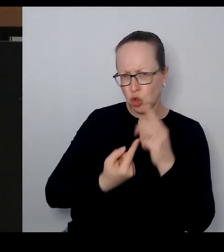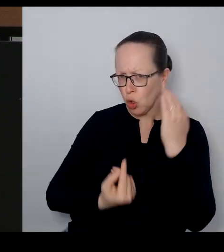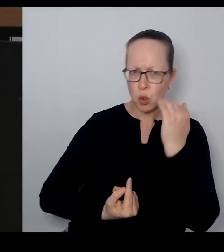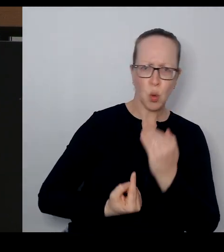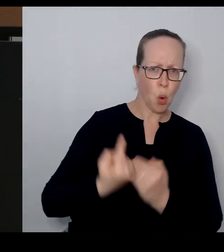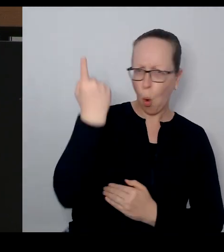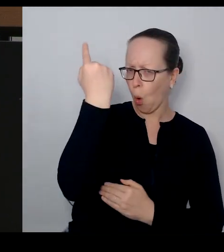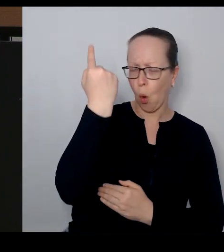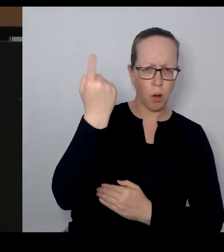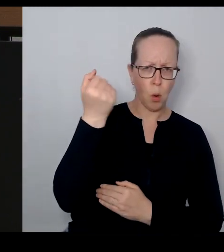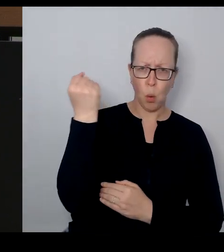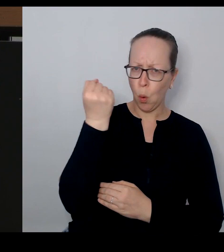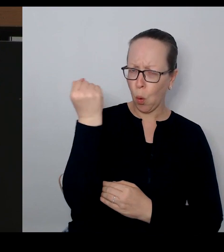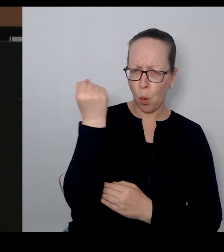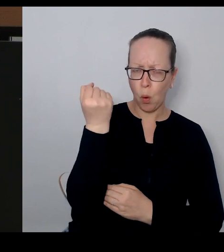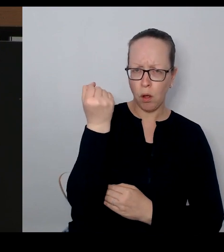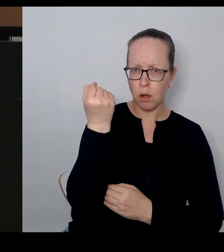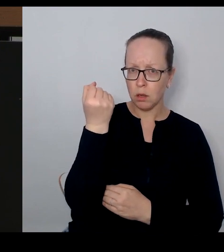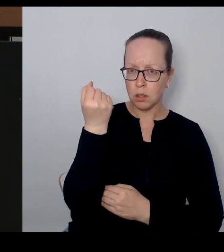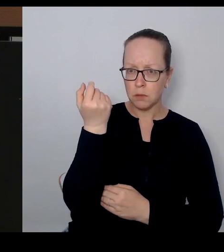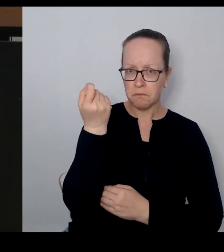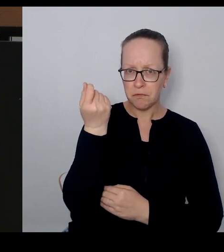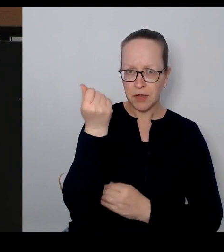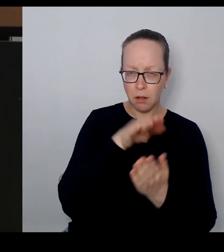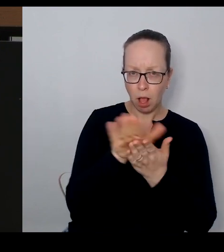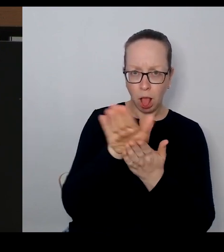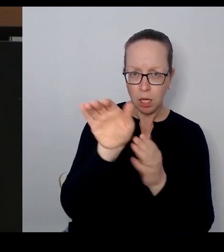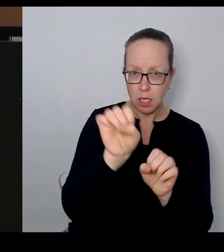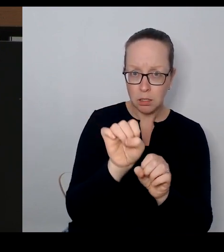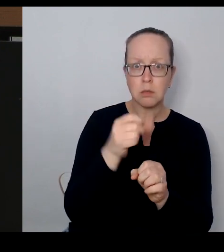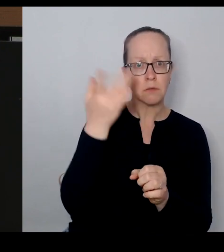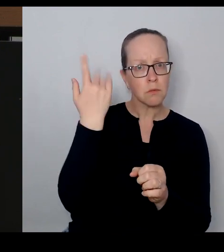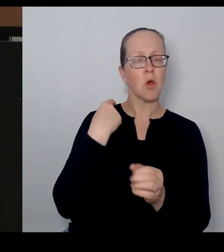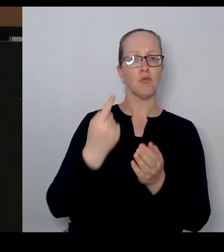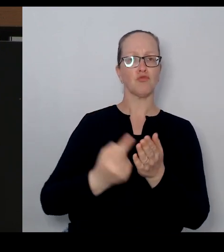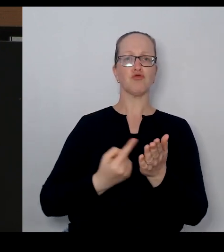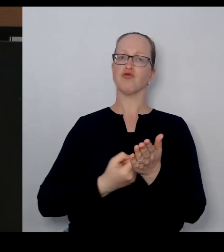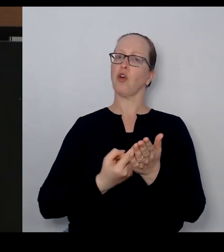und Steuereinnahmen und jeder, der 2027 in politischer Verantwortung